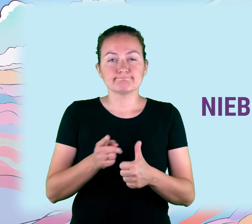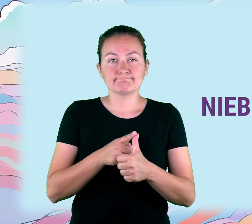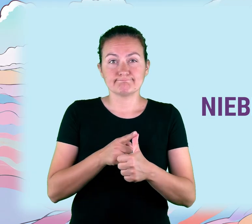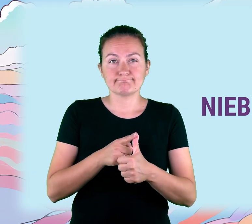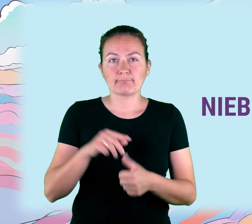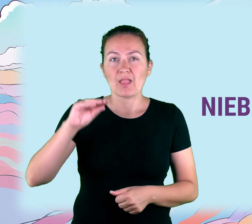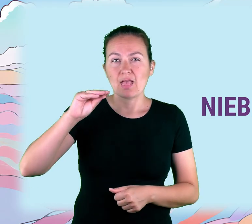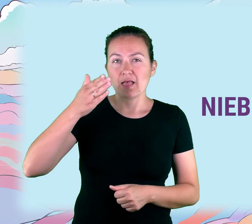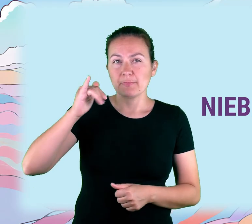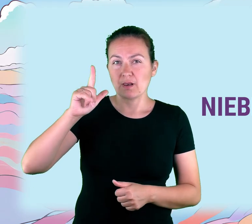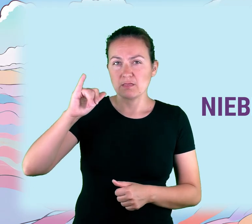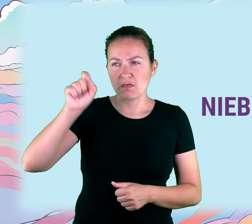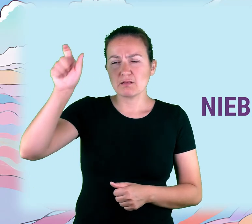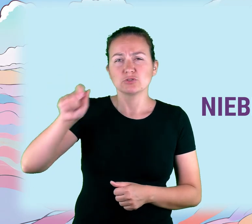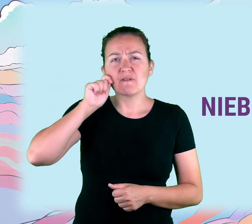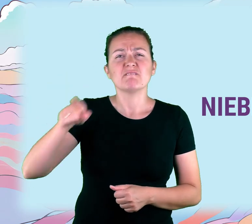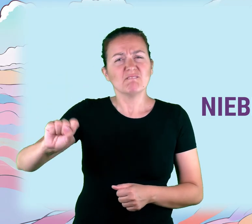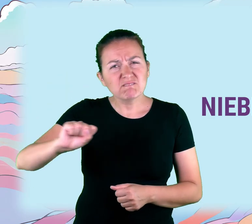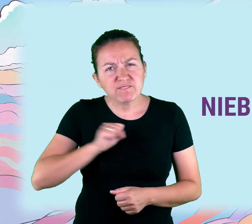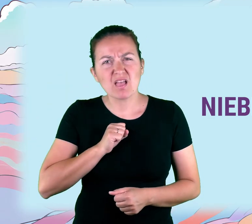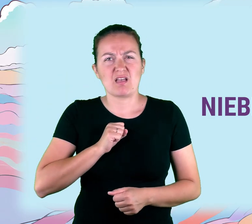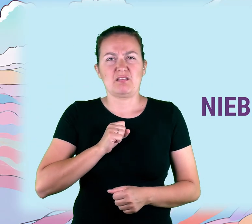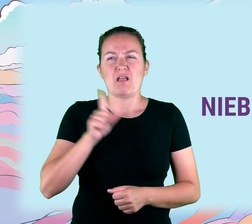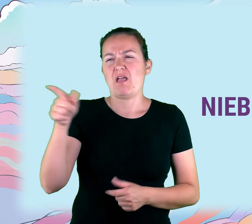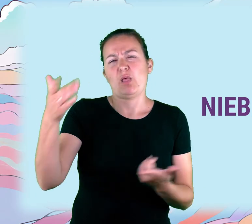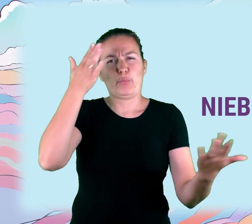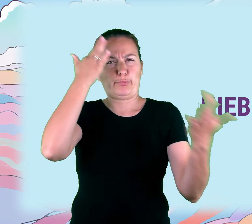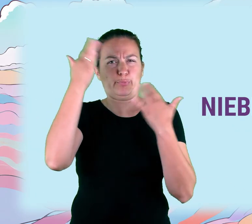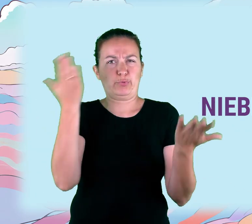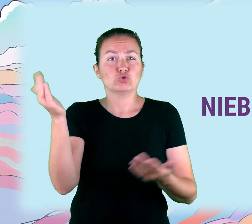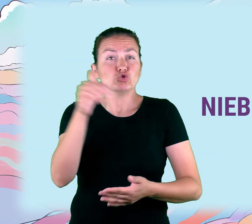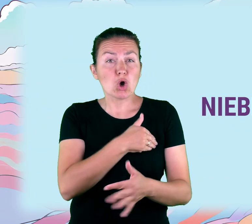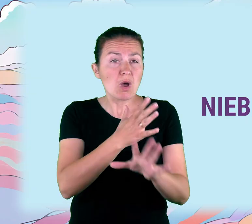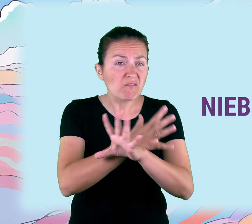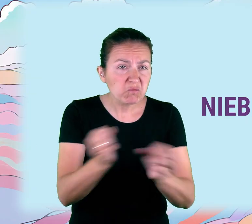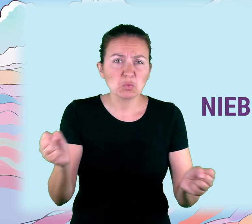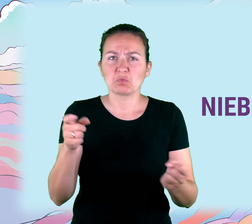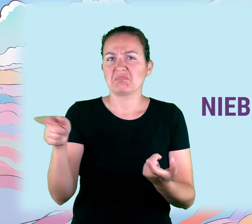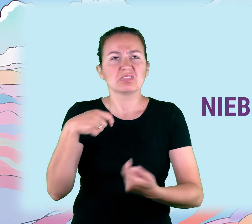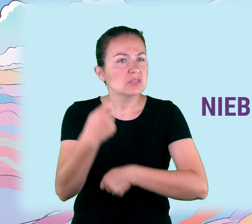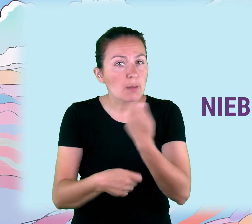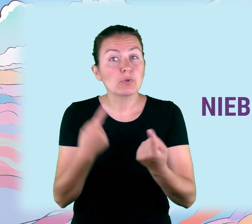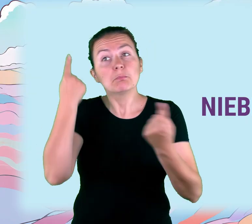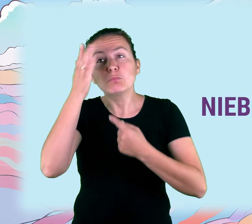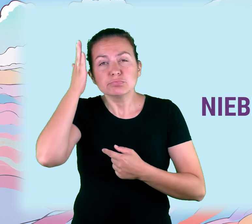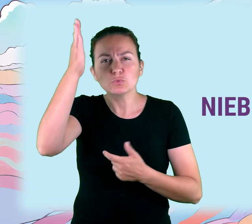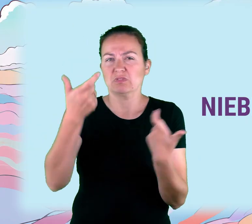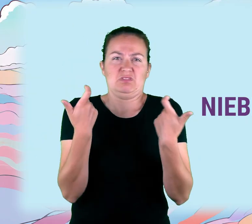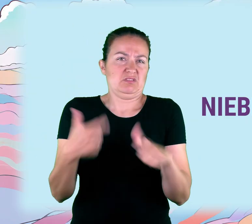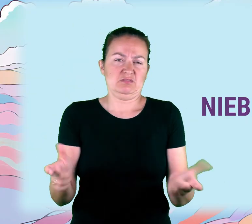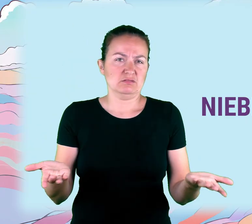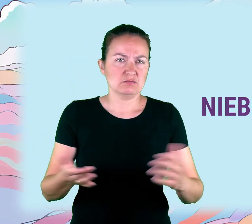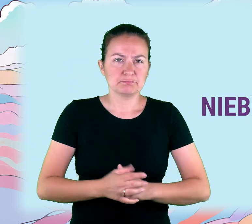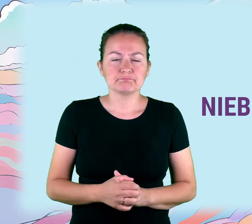1. Emilia to fajna dziewczyna, ale jest niebieskim ptakiem. Skończyła szkołę, ale nie pracuje i nie myśli o swojej przyszłości.